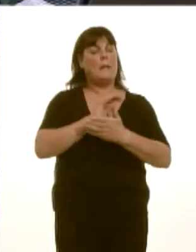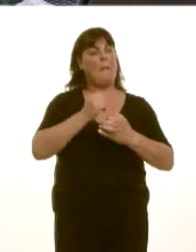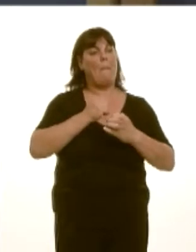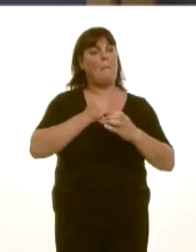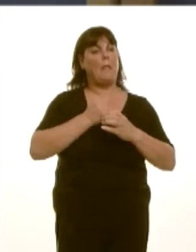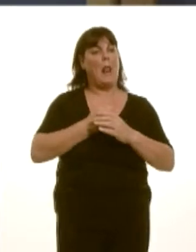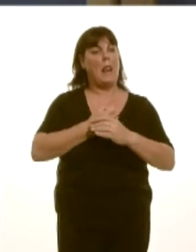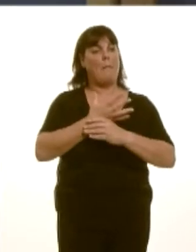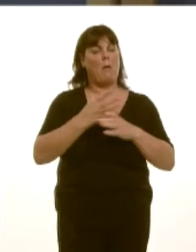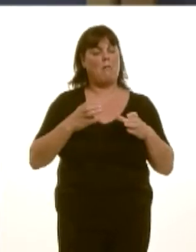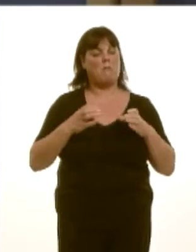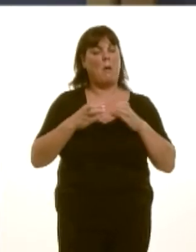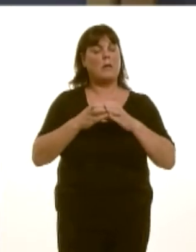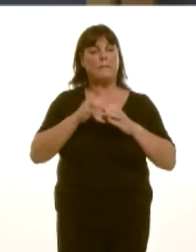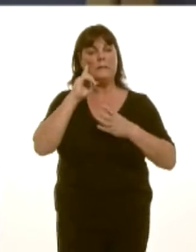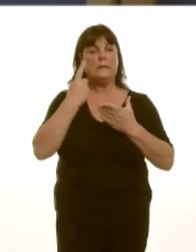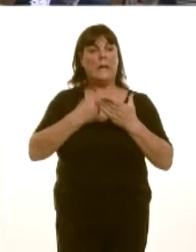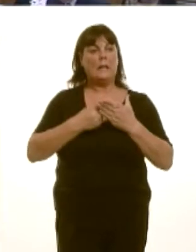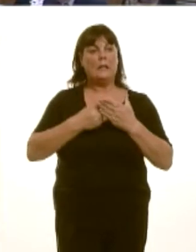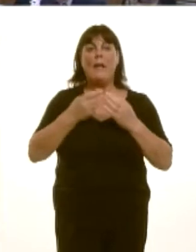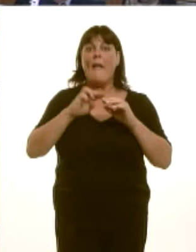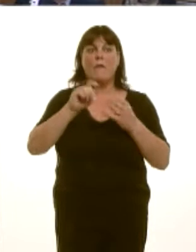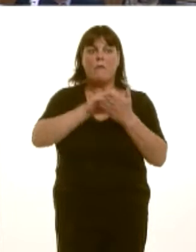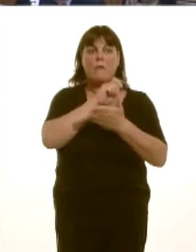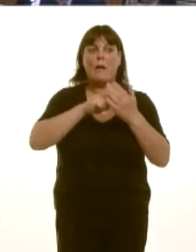byddwn yn cael gwared ar y dreth hon. Mark Isherwood: 6.